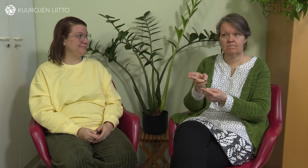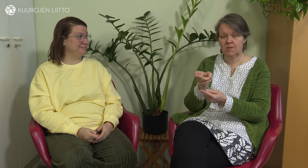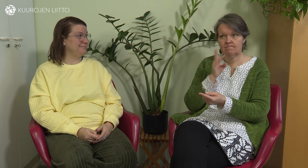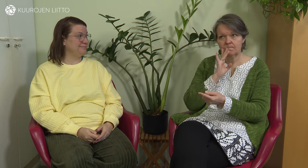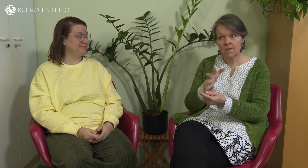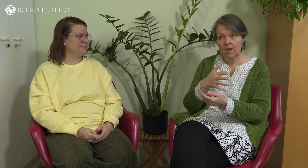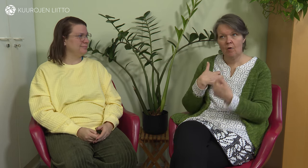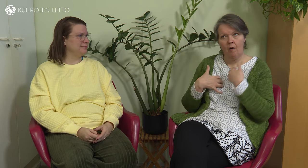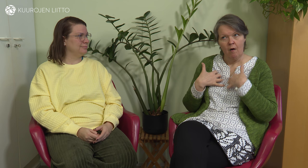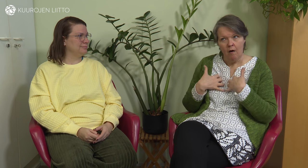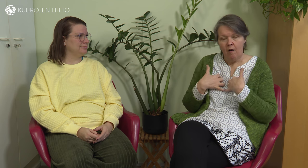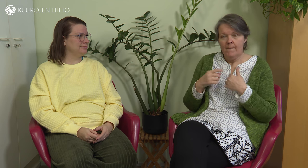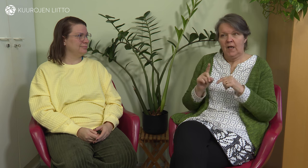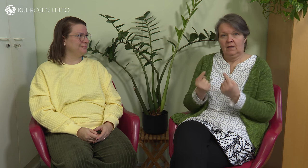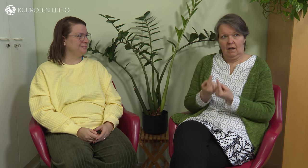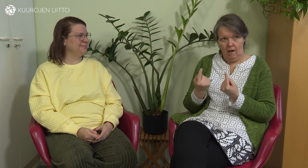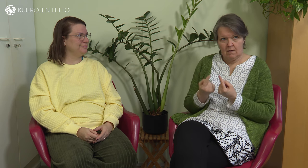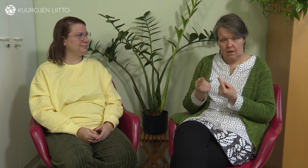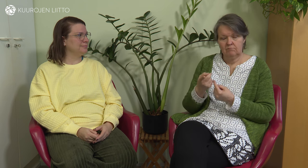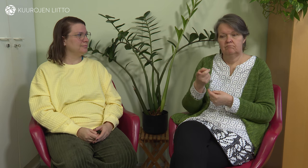He kertoivat, miten huolissaan ovat tilanteesta.